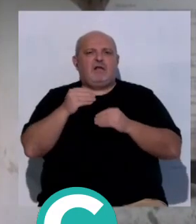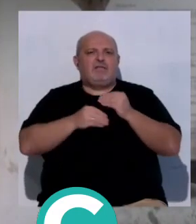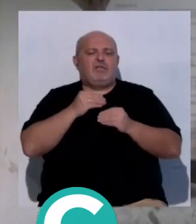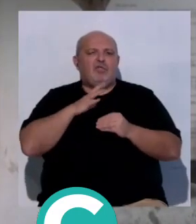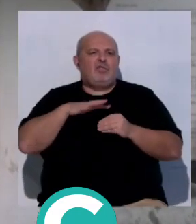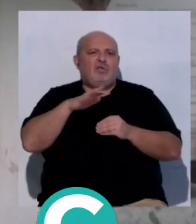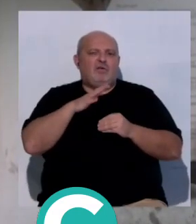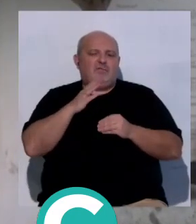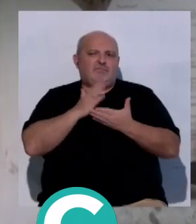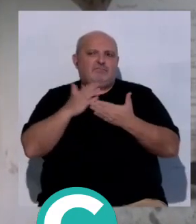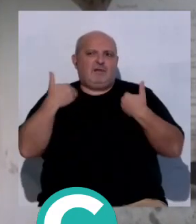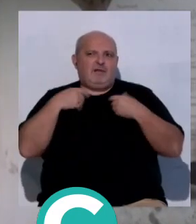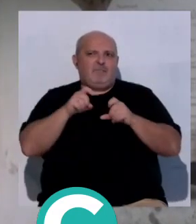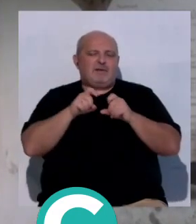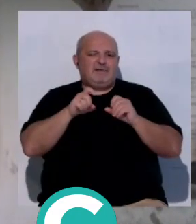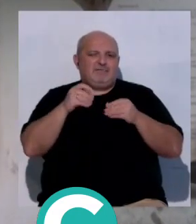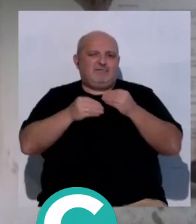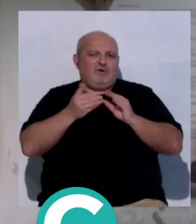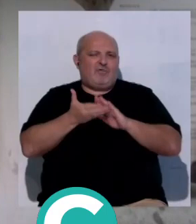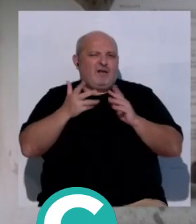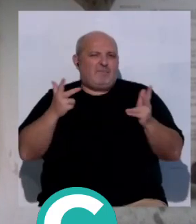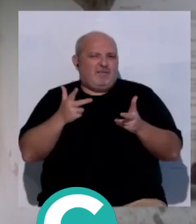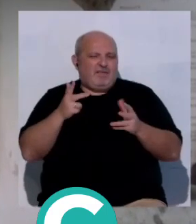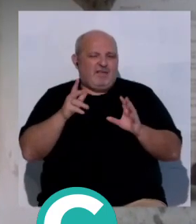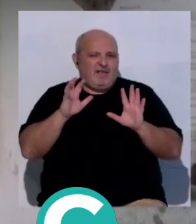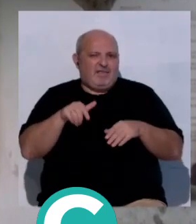a cabo por parte de la empresa encargada de obras de emergencia de la ciudad se realizan